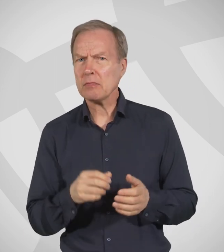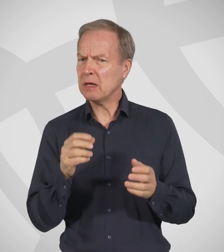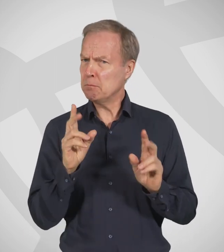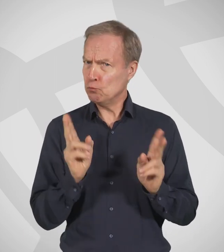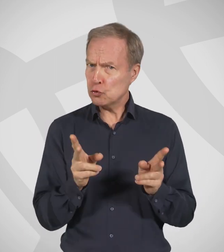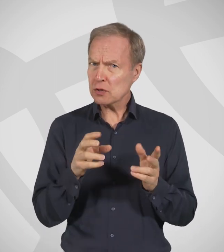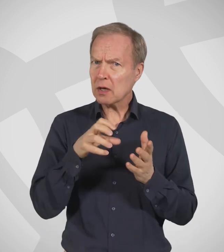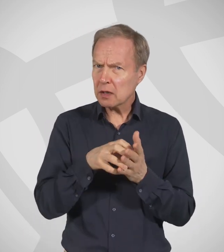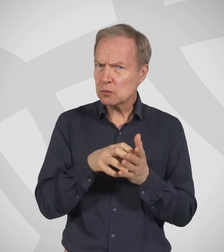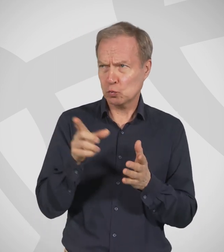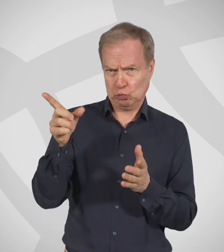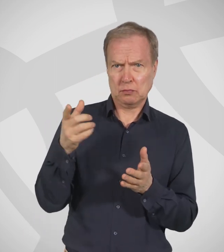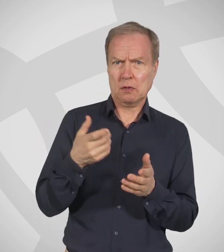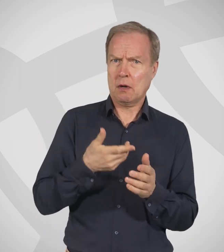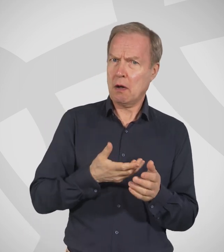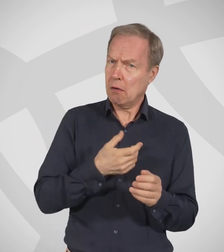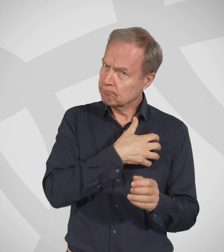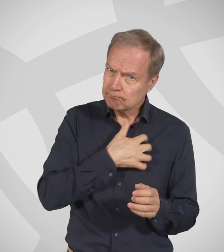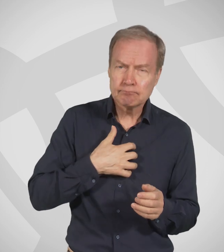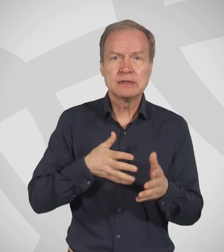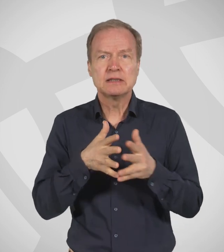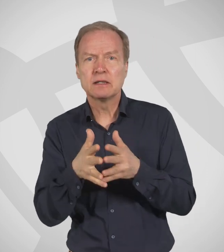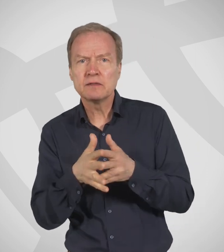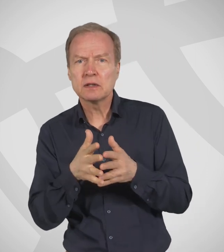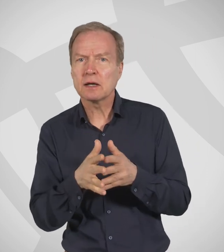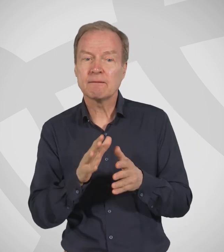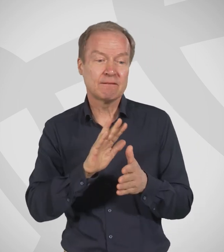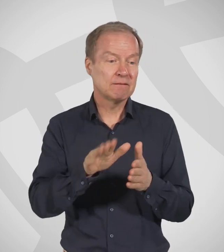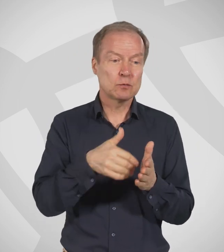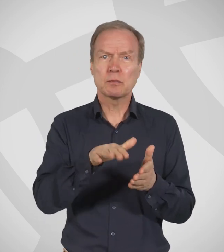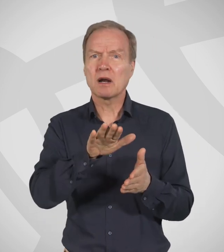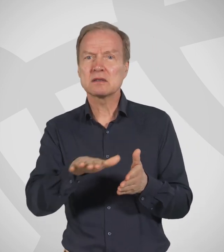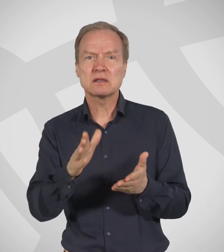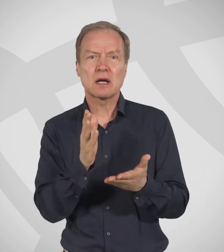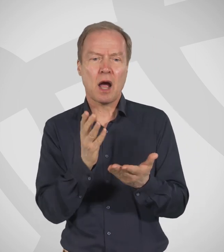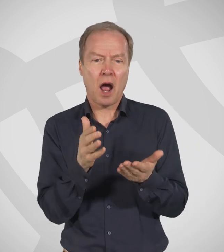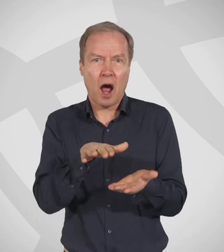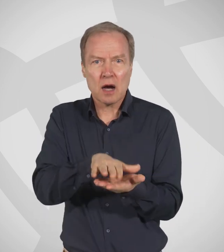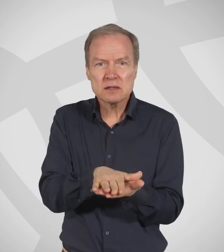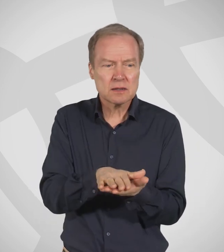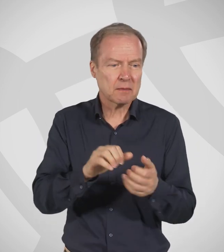Lisäksi hallitus aikoo selvittää, miten viittomakielisten lasten asemaa -